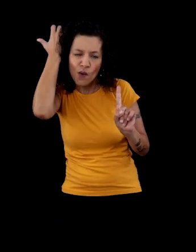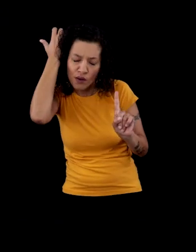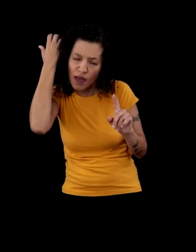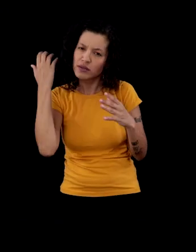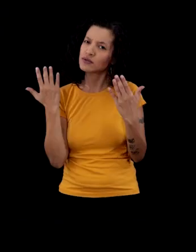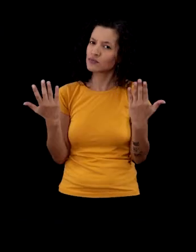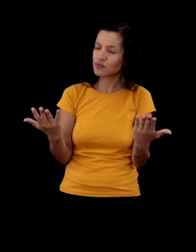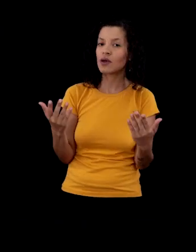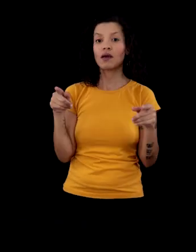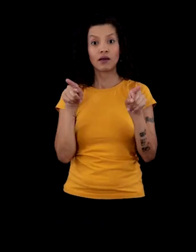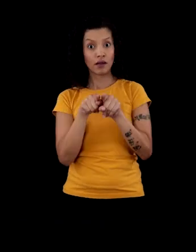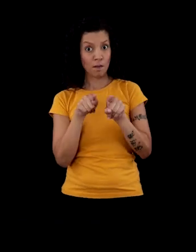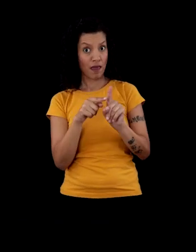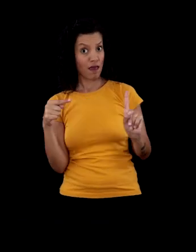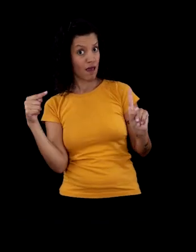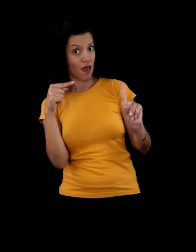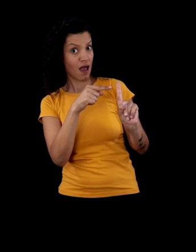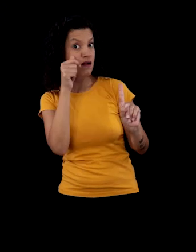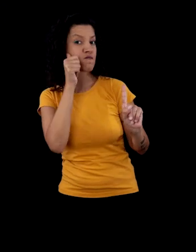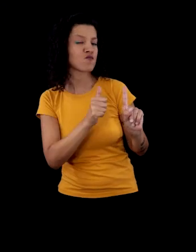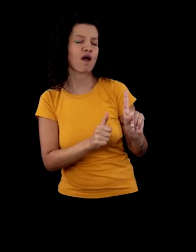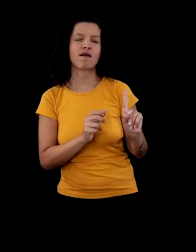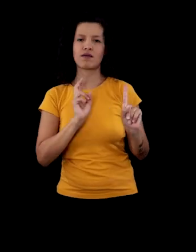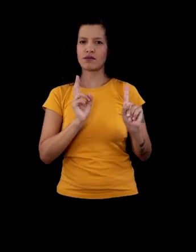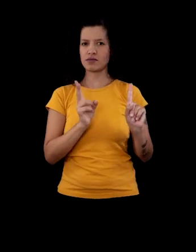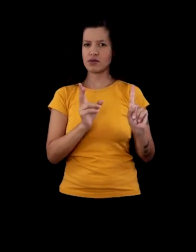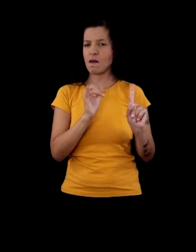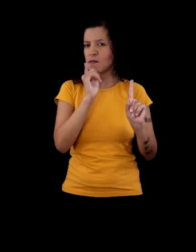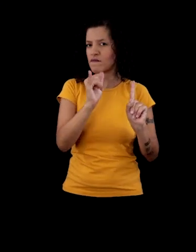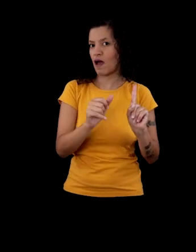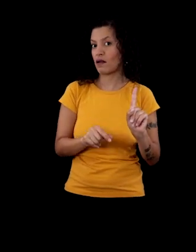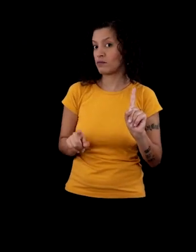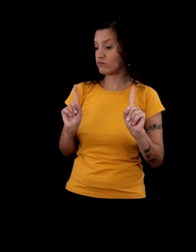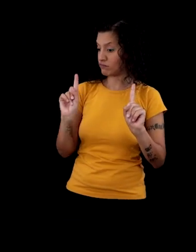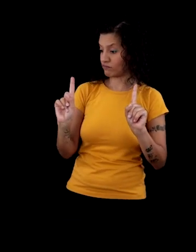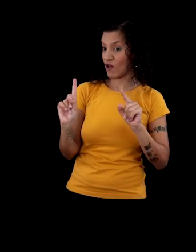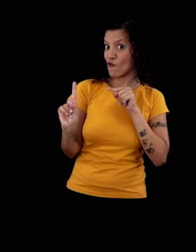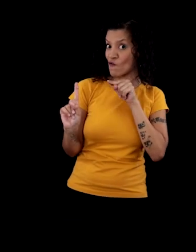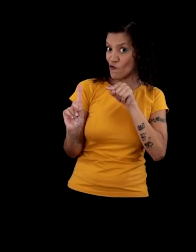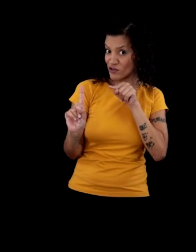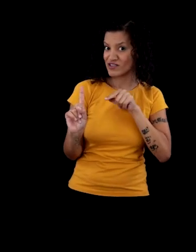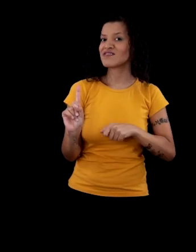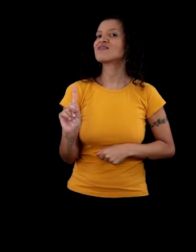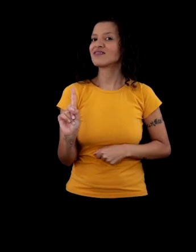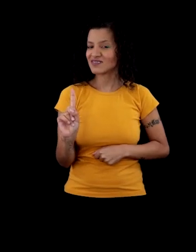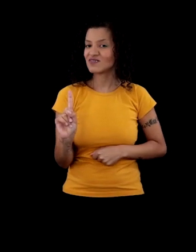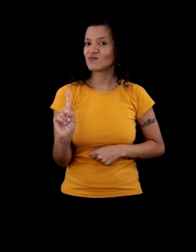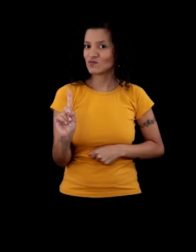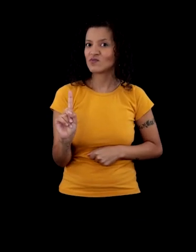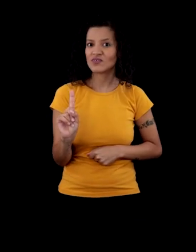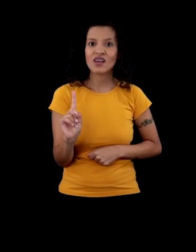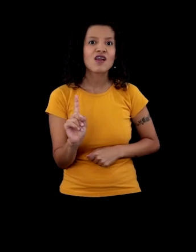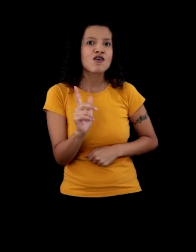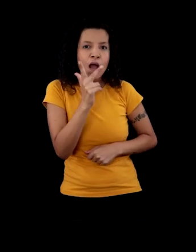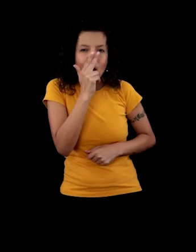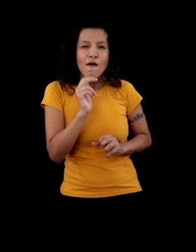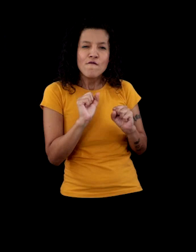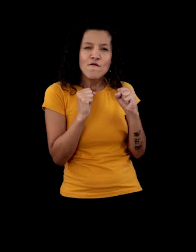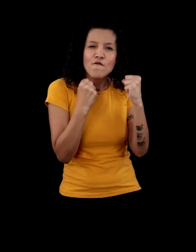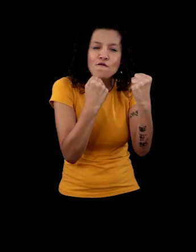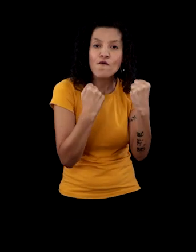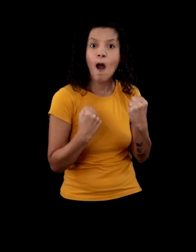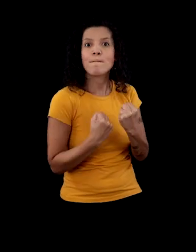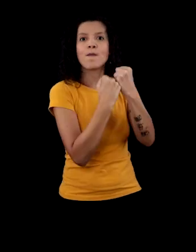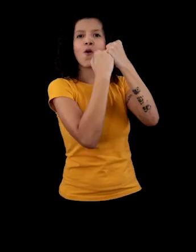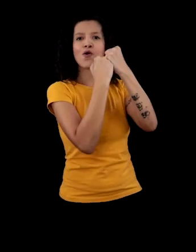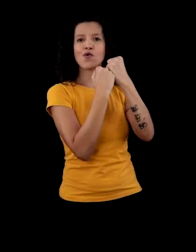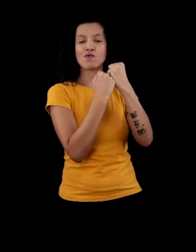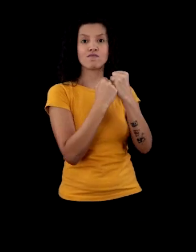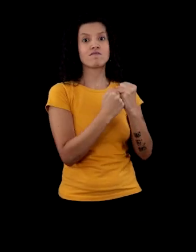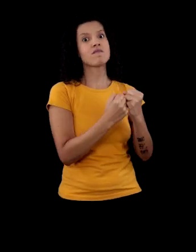inclusive Dona Onete sempre diz que tu deste muita força